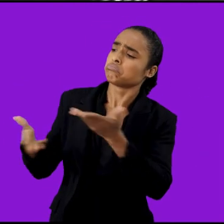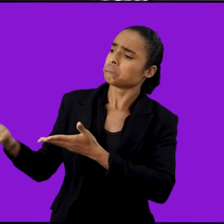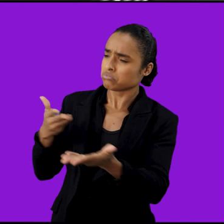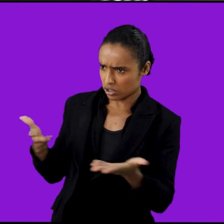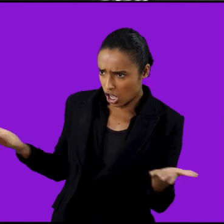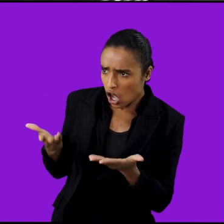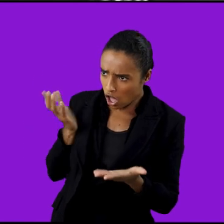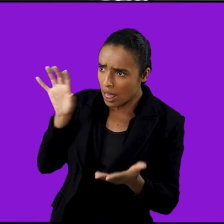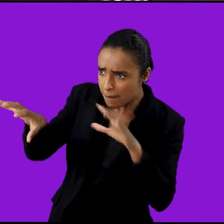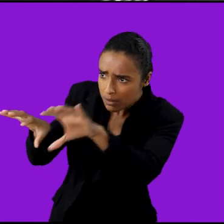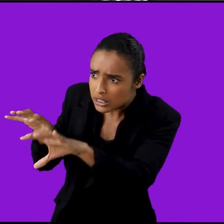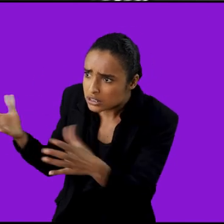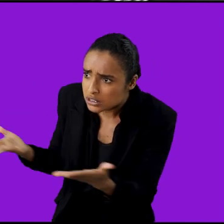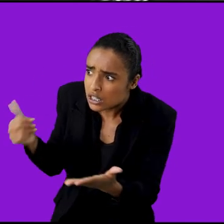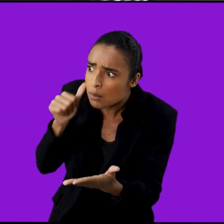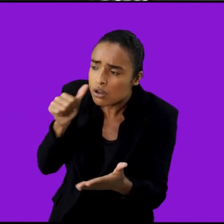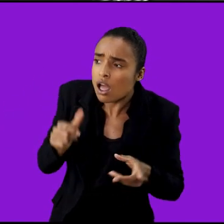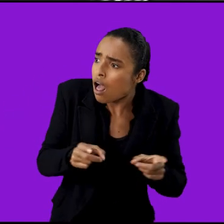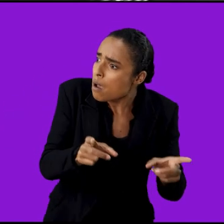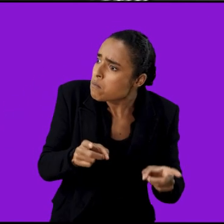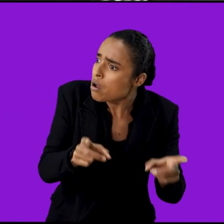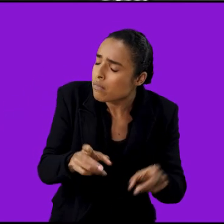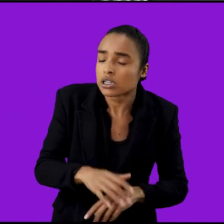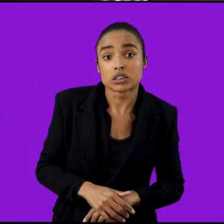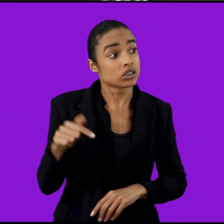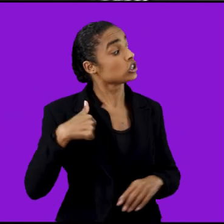as mulheres pra venda porque elas precisam vender. “Aí eu quero acarajé eu quero…”